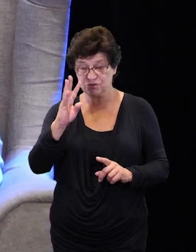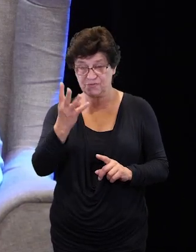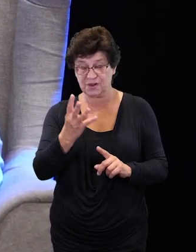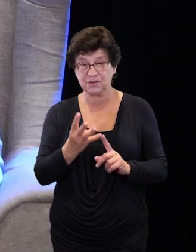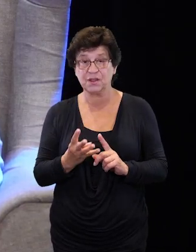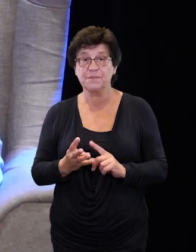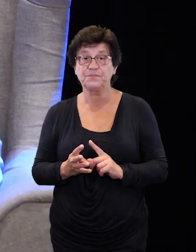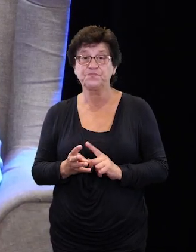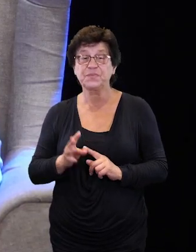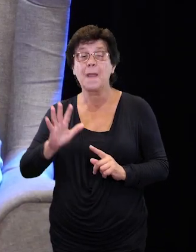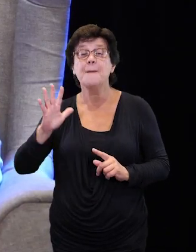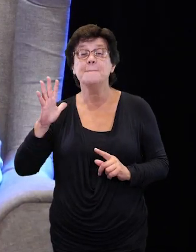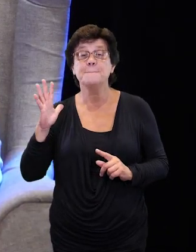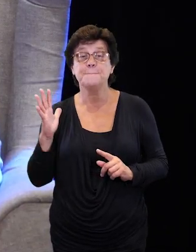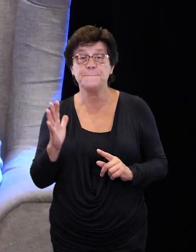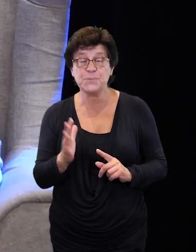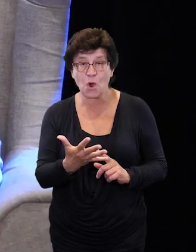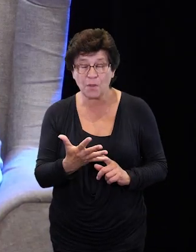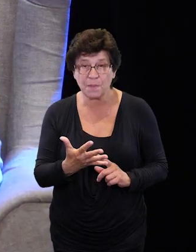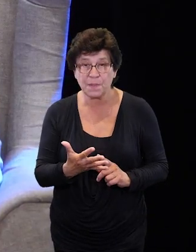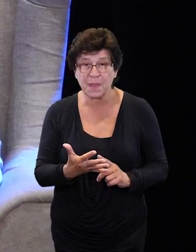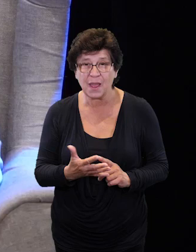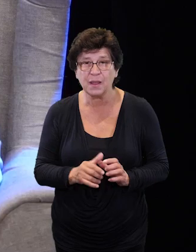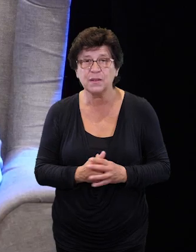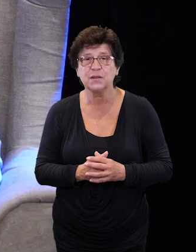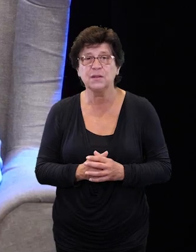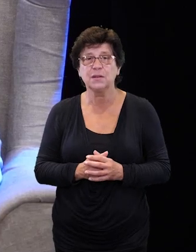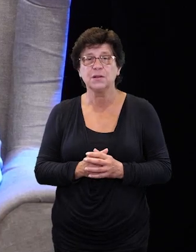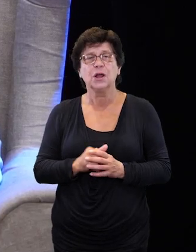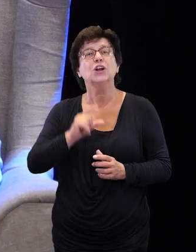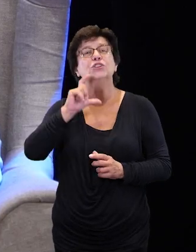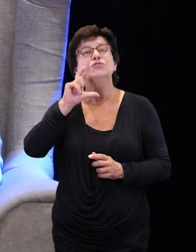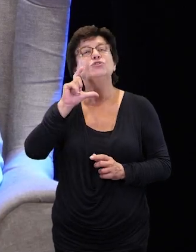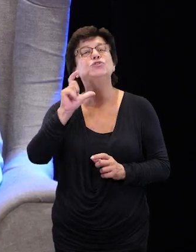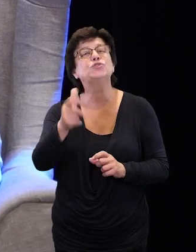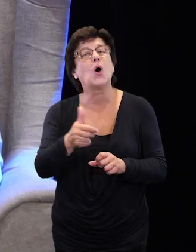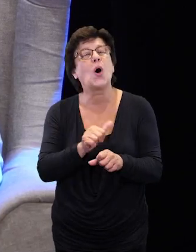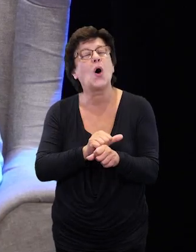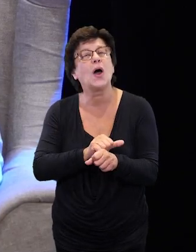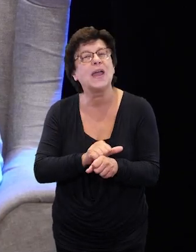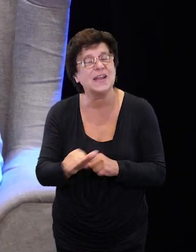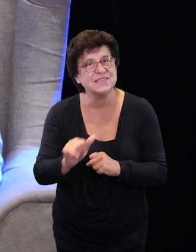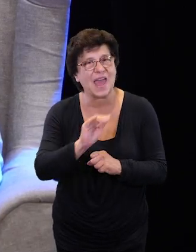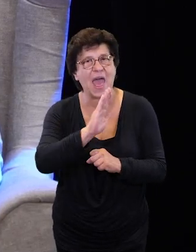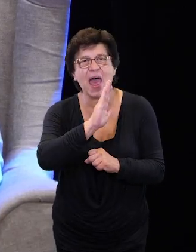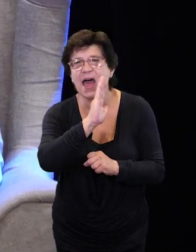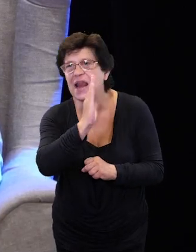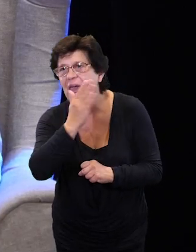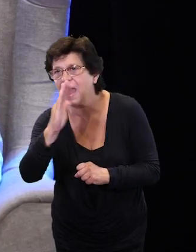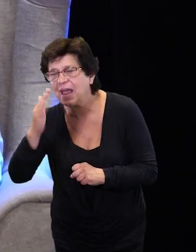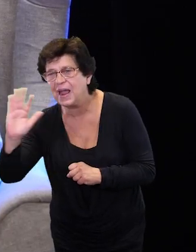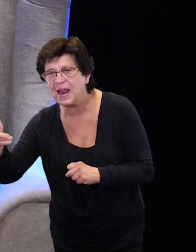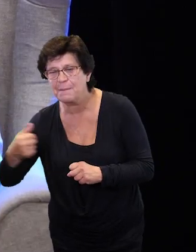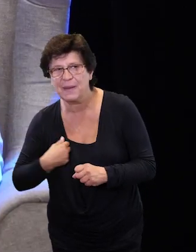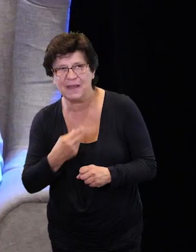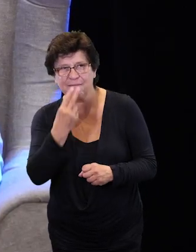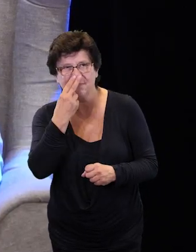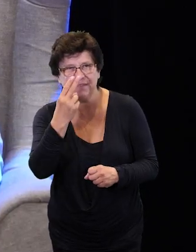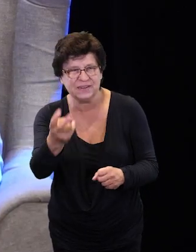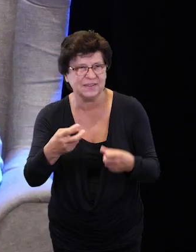I piąta, też zauważmy, co jest reklamowane. Bo ja siedzę dużo w internecie, w sensie siedzę w tych mediach społecznościowych,